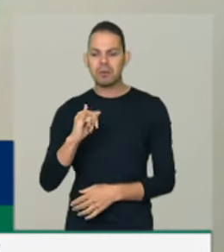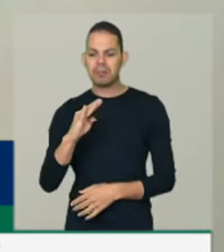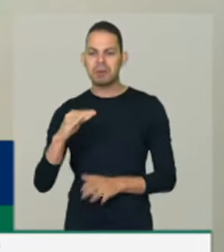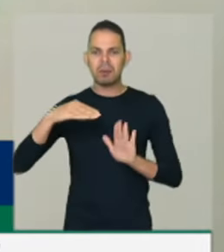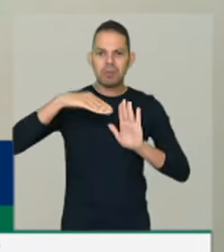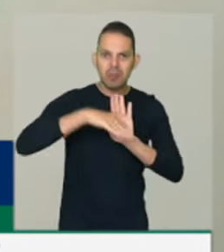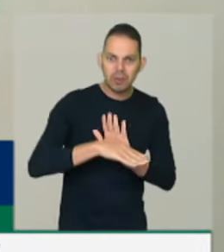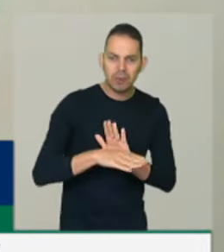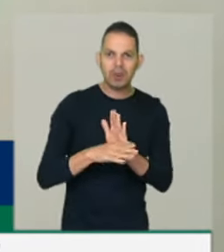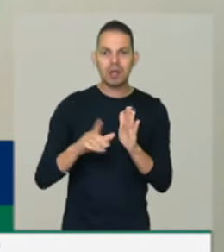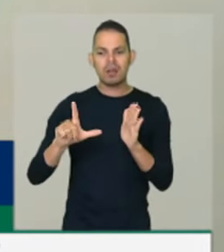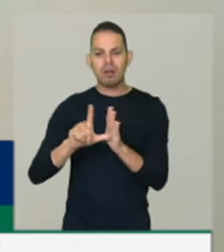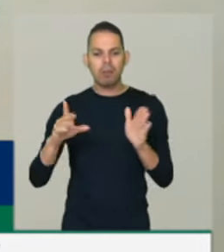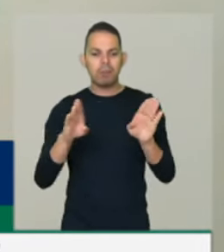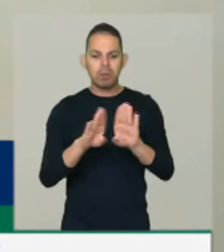CULPADO É O VÍRUS. EU ACOMPANHO A AGONIA DE MUITOS